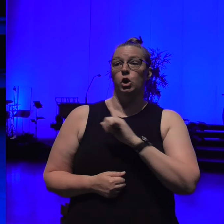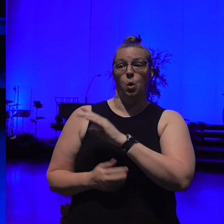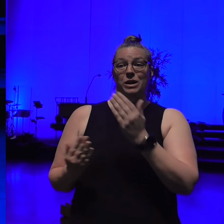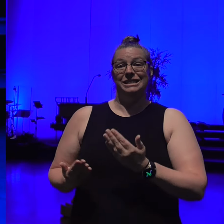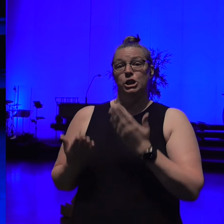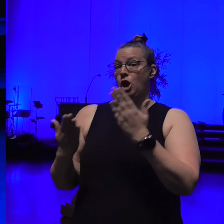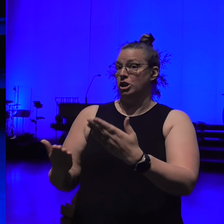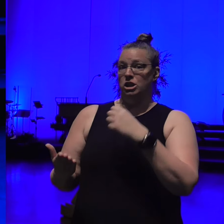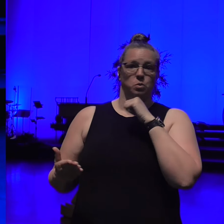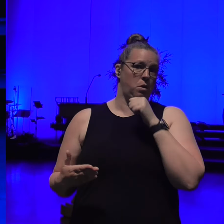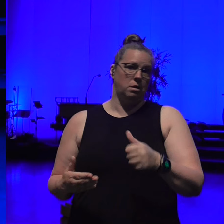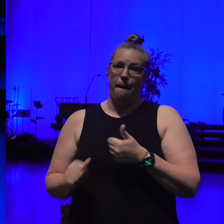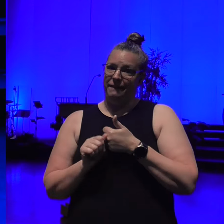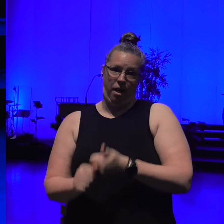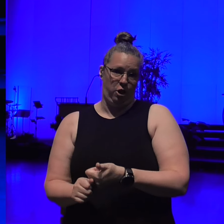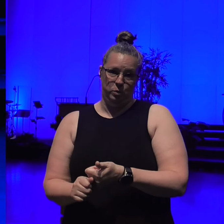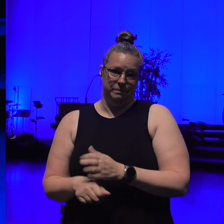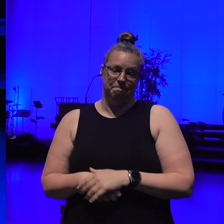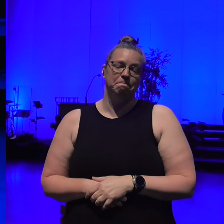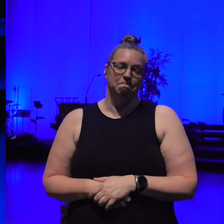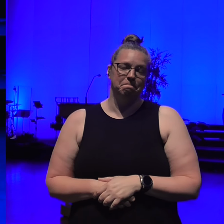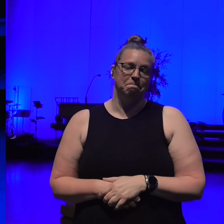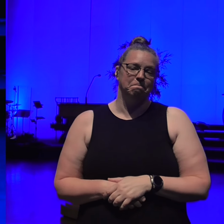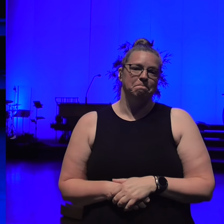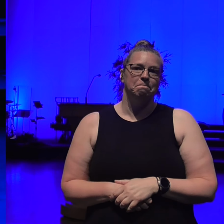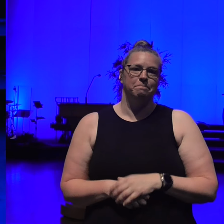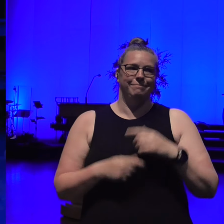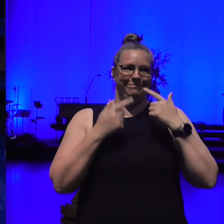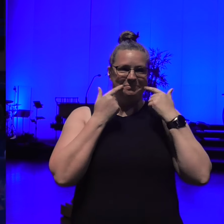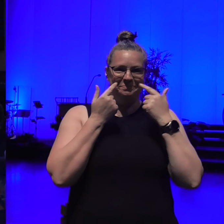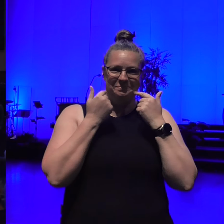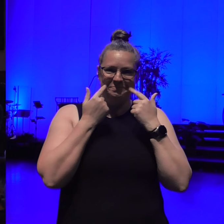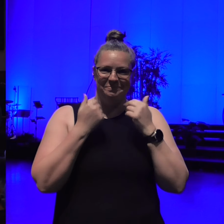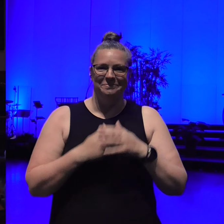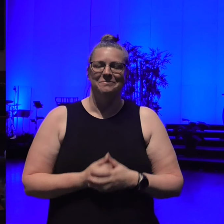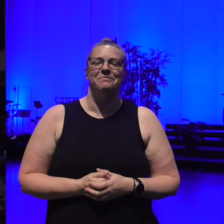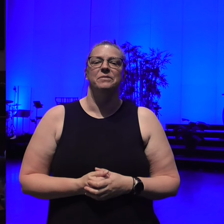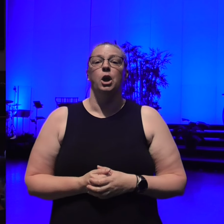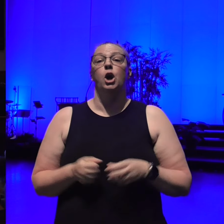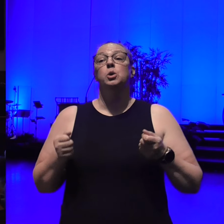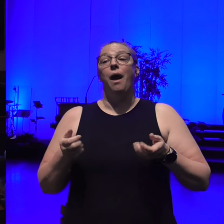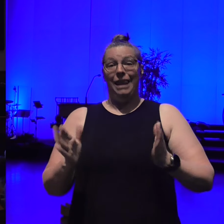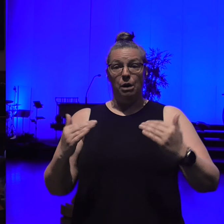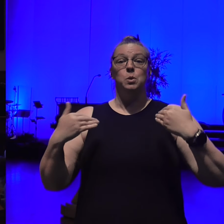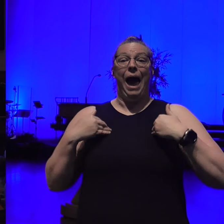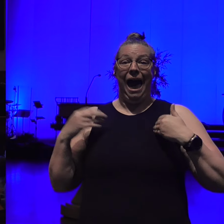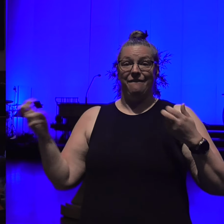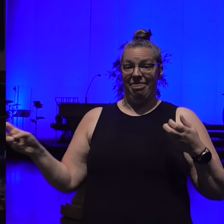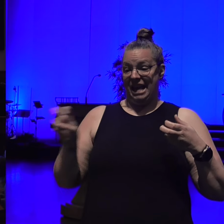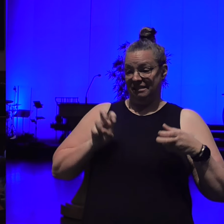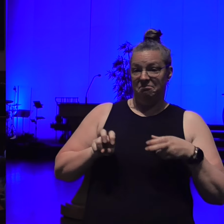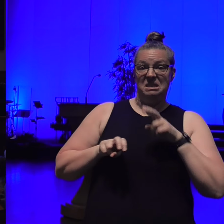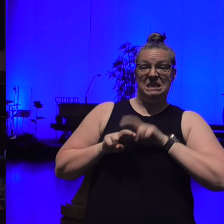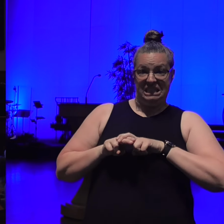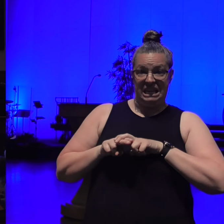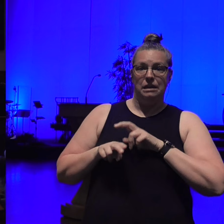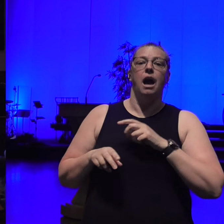seguidas Puedes tener un asiento y puedes tener voz pero